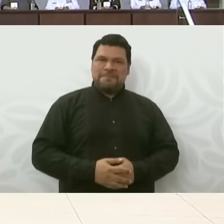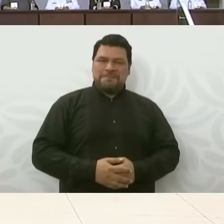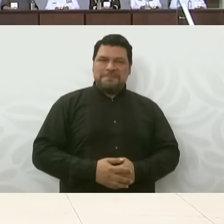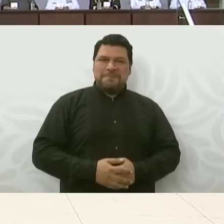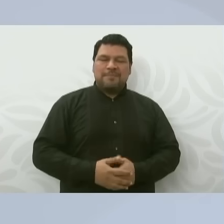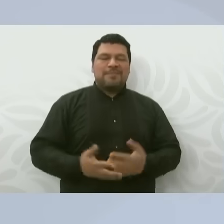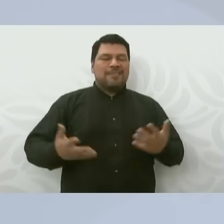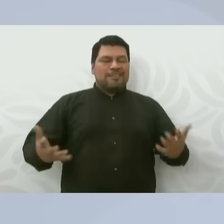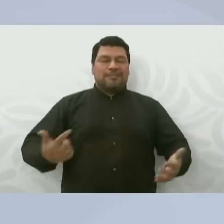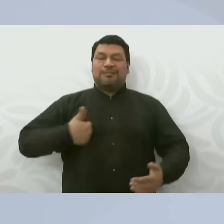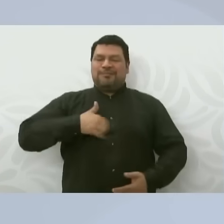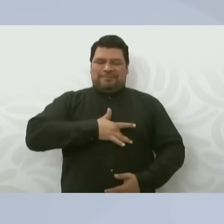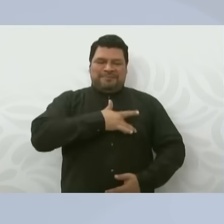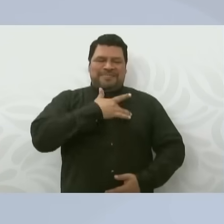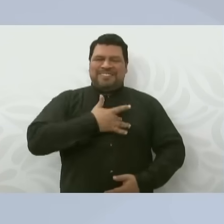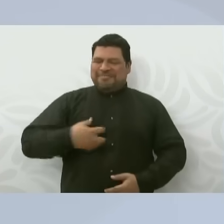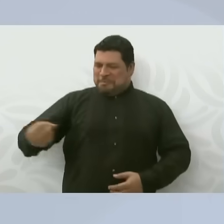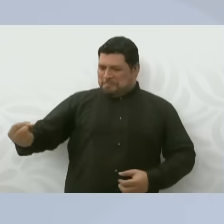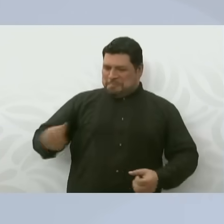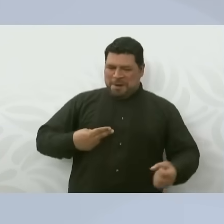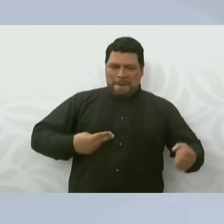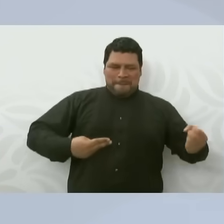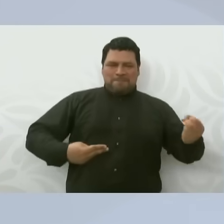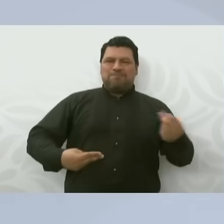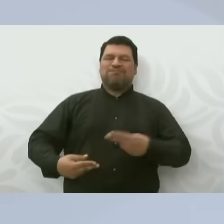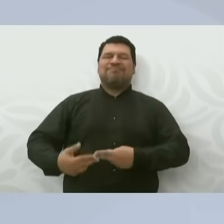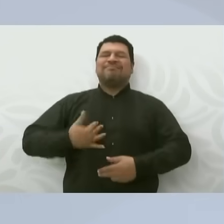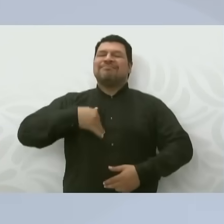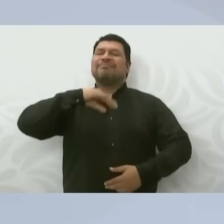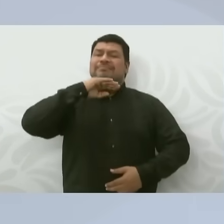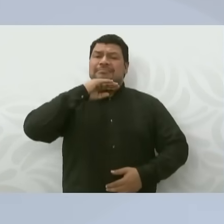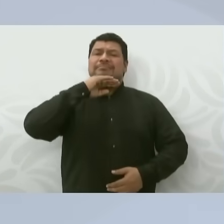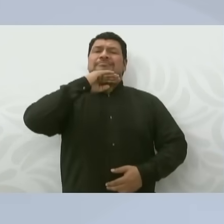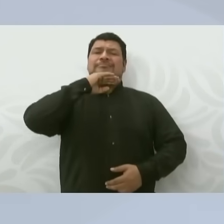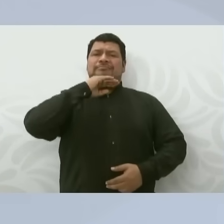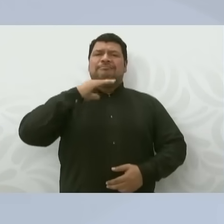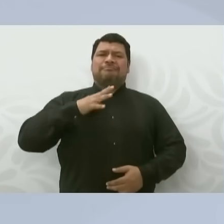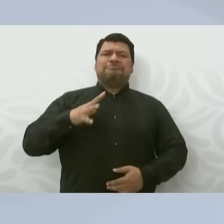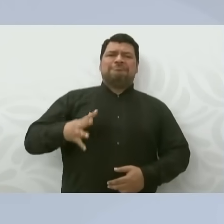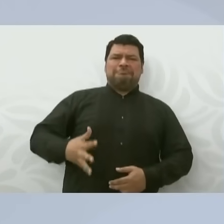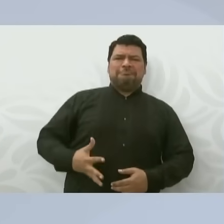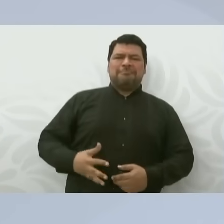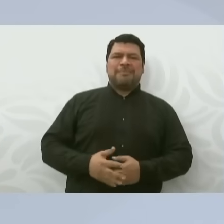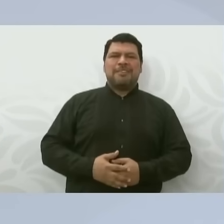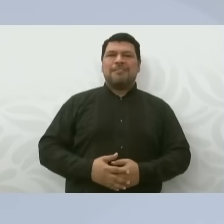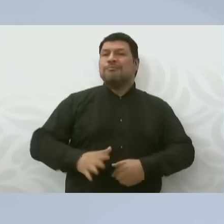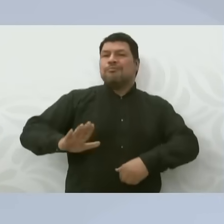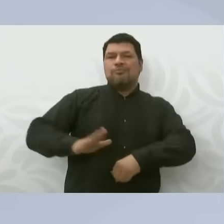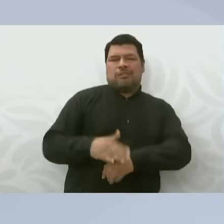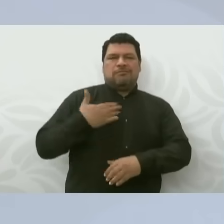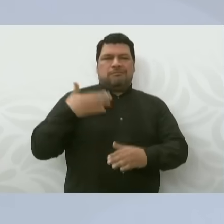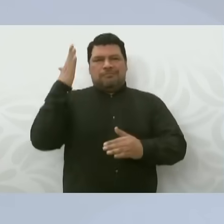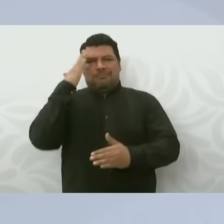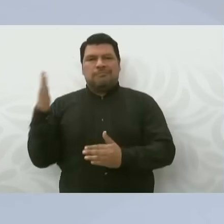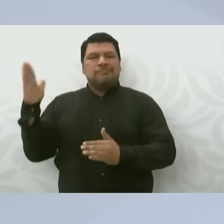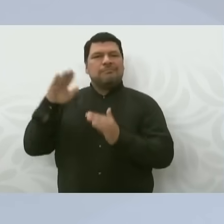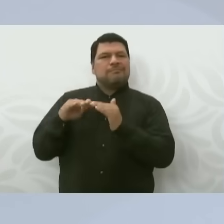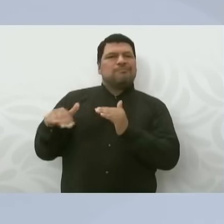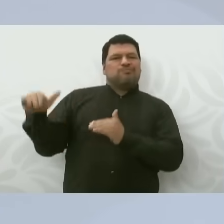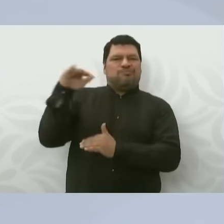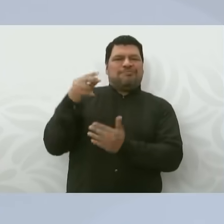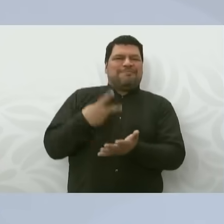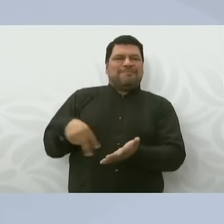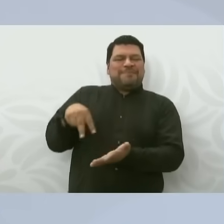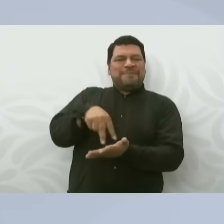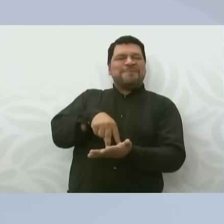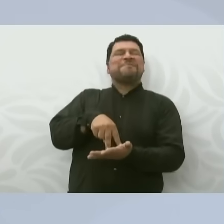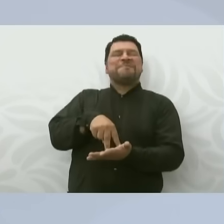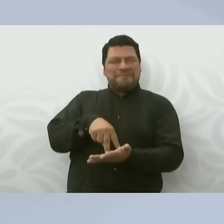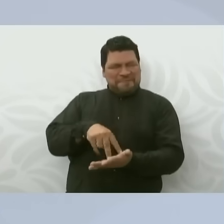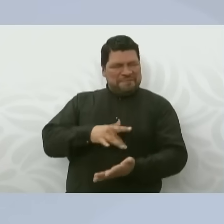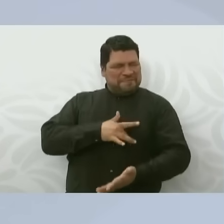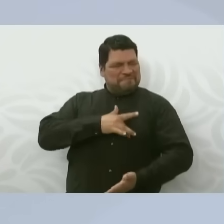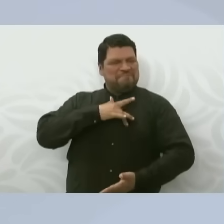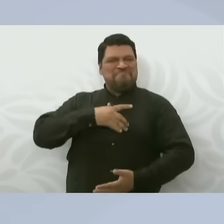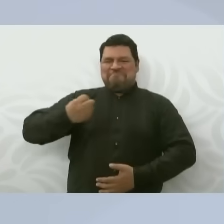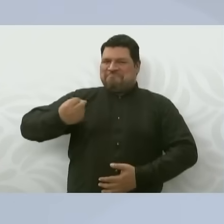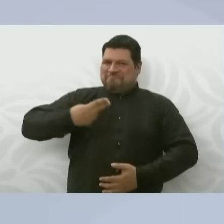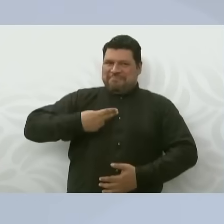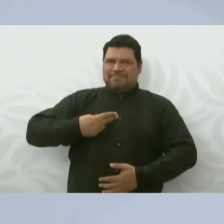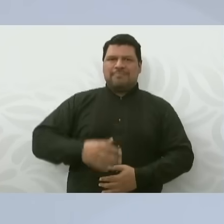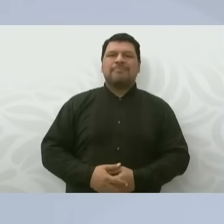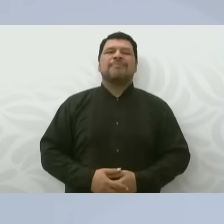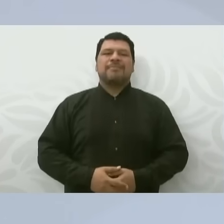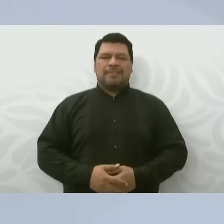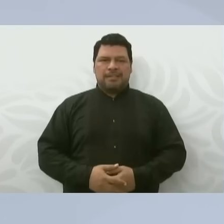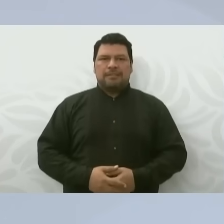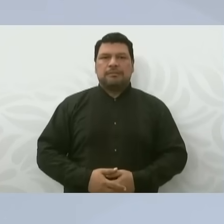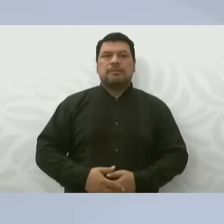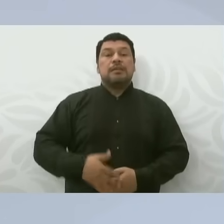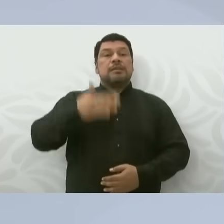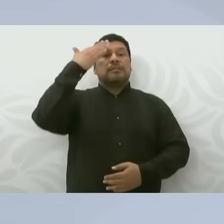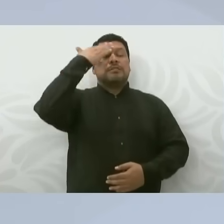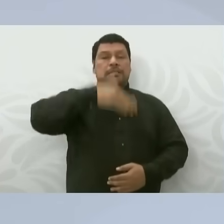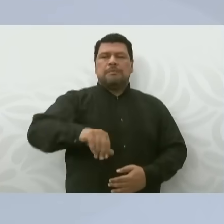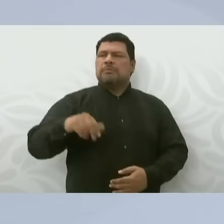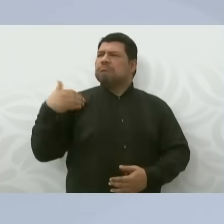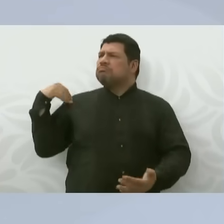es para mí un privilegio un honor estar al frente de ustedes hoy recordamos la gesta heroica de los